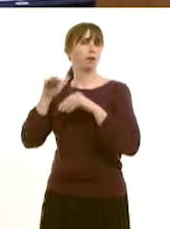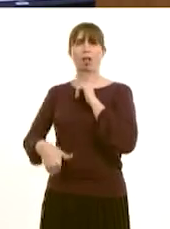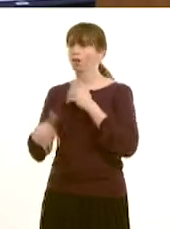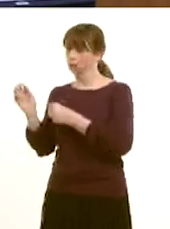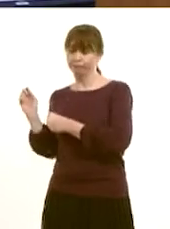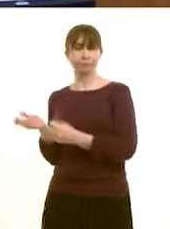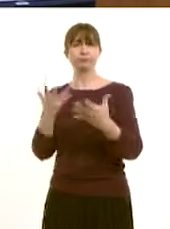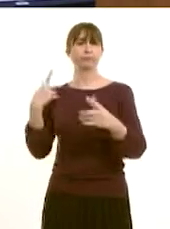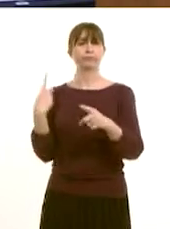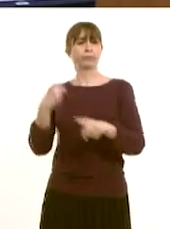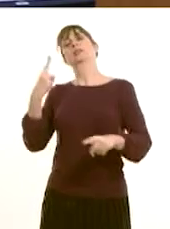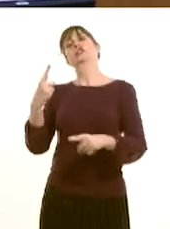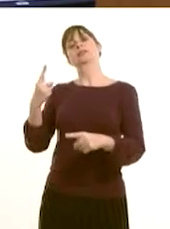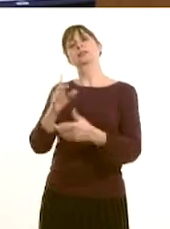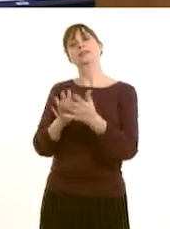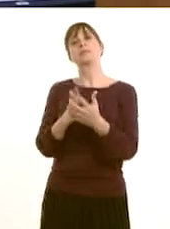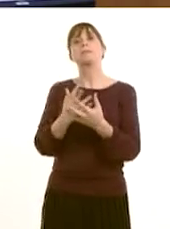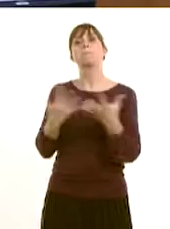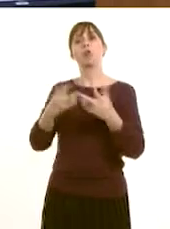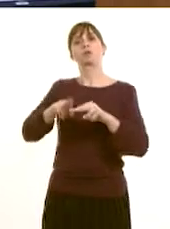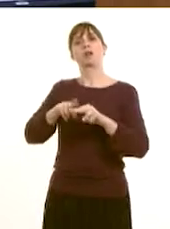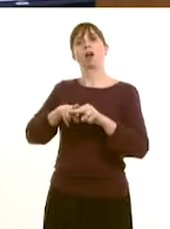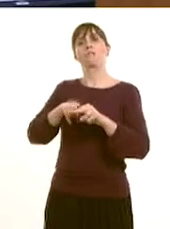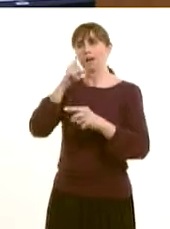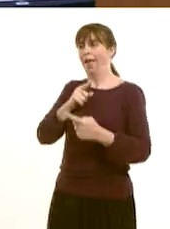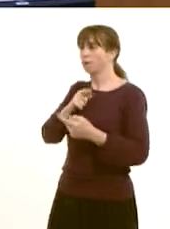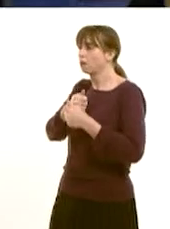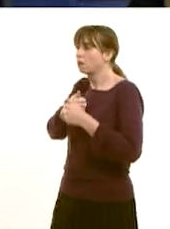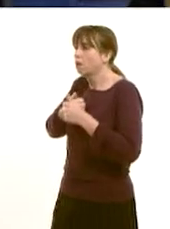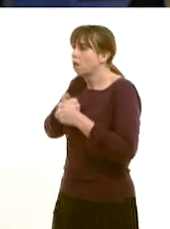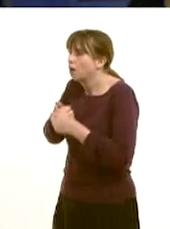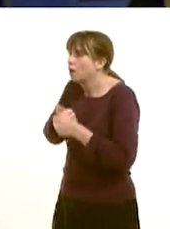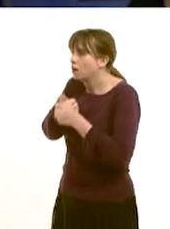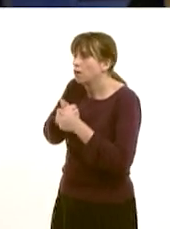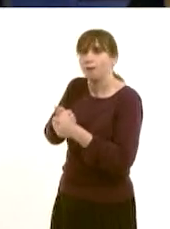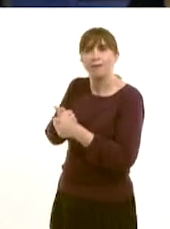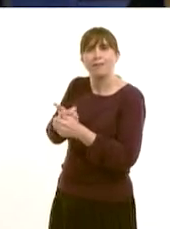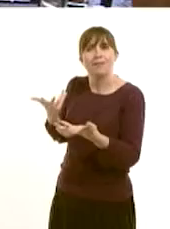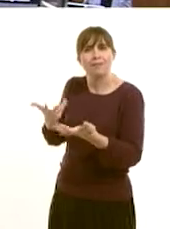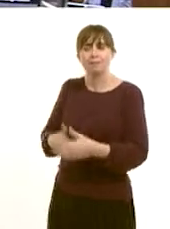Wrth gwrs, bydd mwy o bobl ar gael i roiír cyngor hwnnw aír help hwnnw pan fydd eisiau.